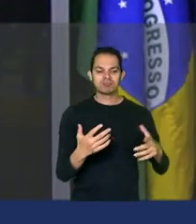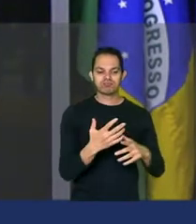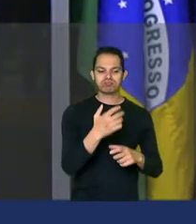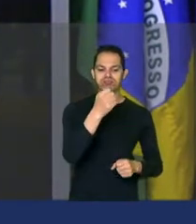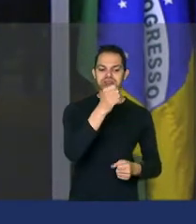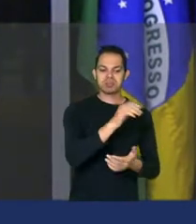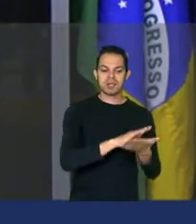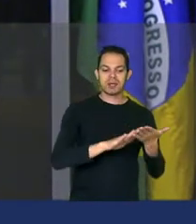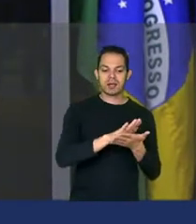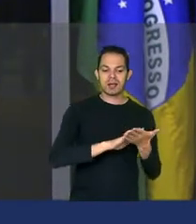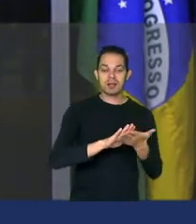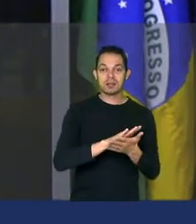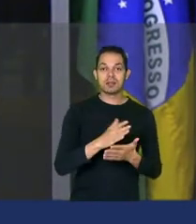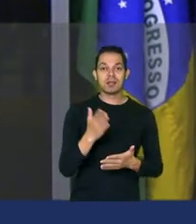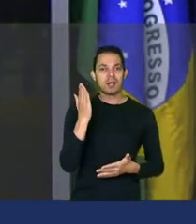ENTIDADES FI FILANTRÓPICAS. EU QUE PARTICIPEI DE DIVERSAS